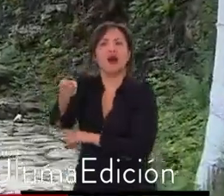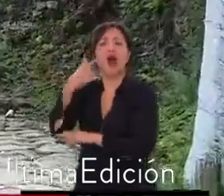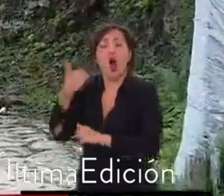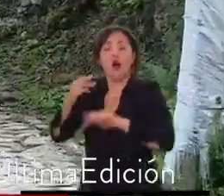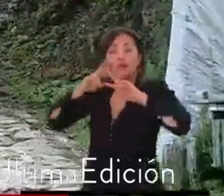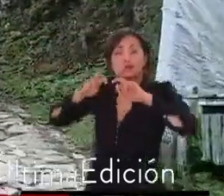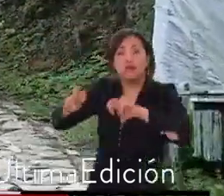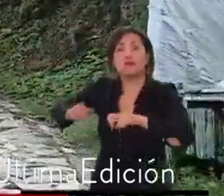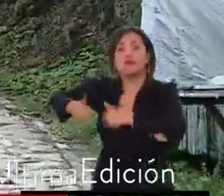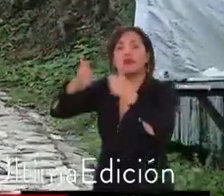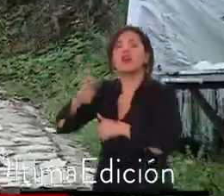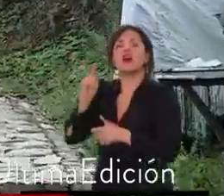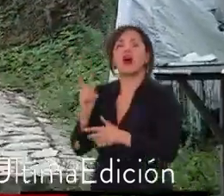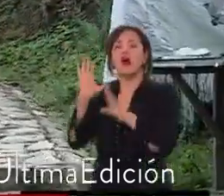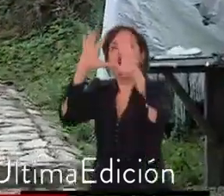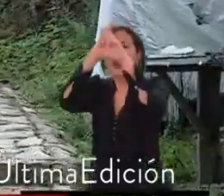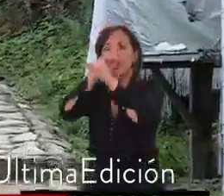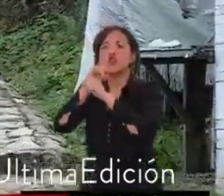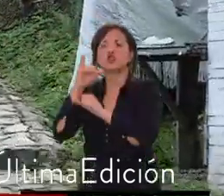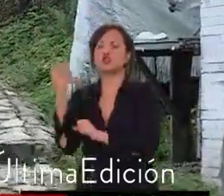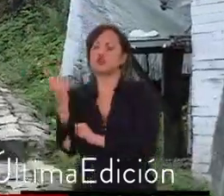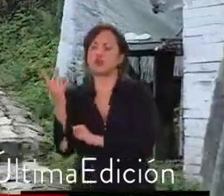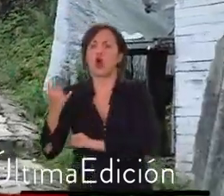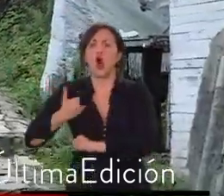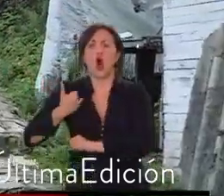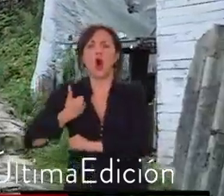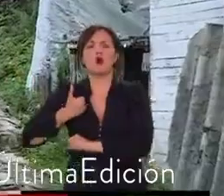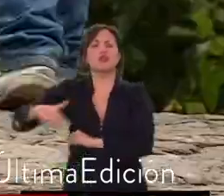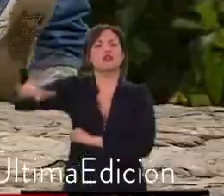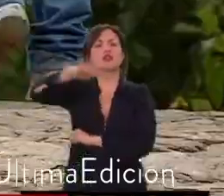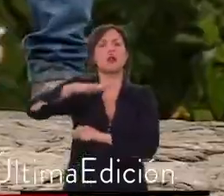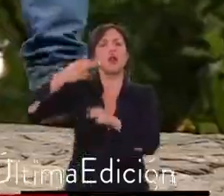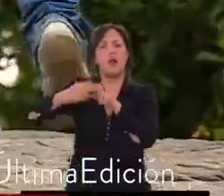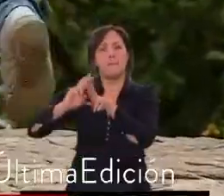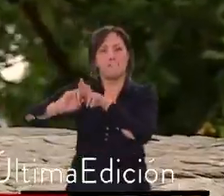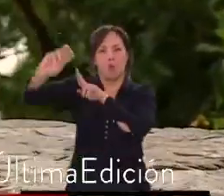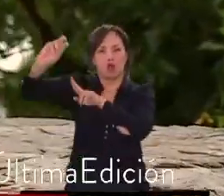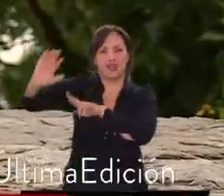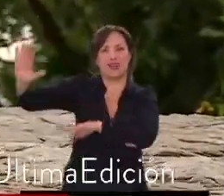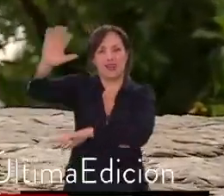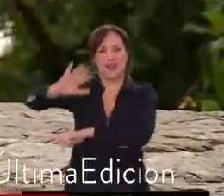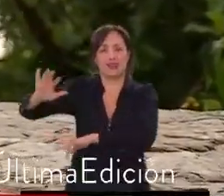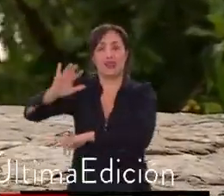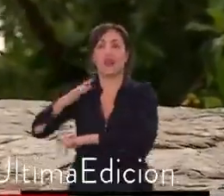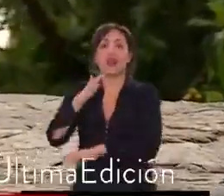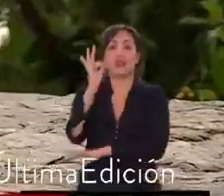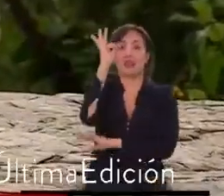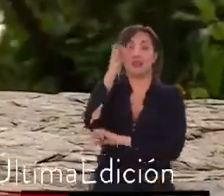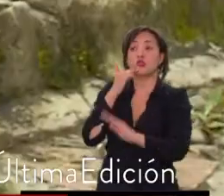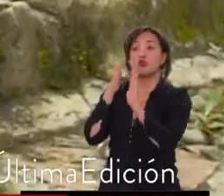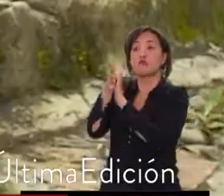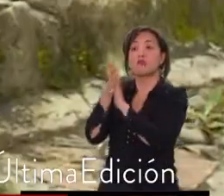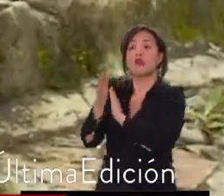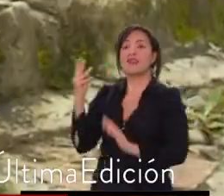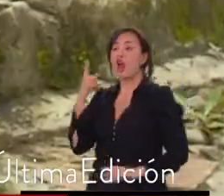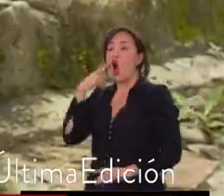materia de investigación un joven que se encontraba acampando en los cerros orientales fue asesinado un disparo en el pecho, la